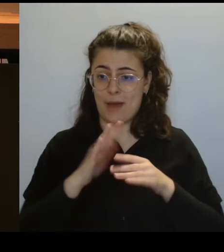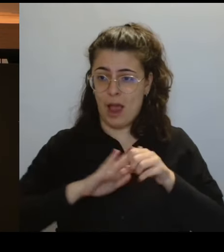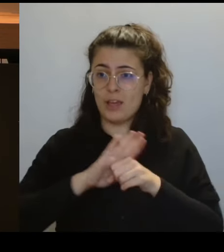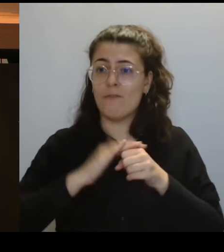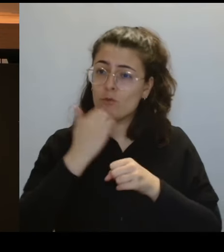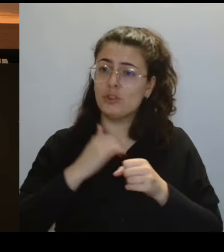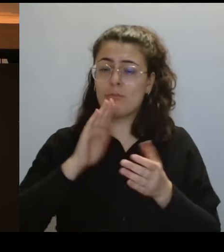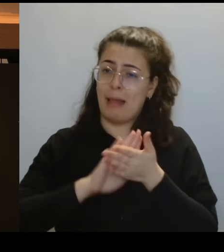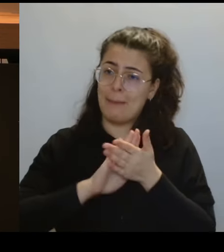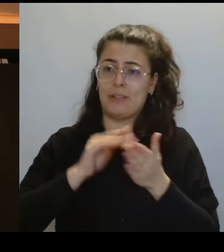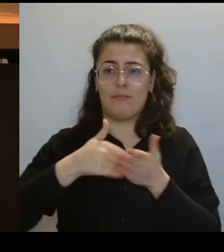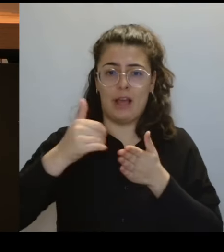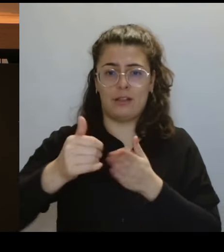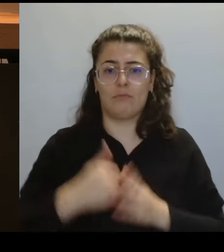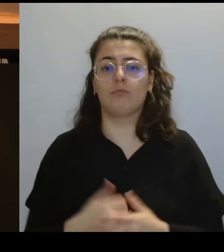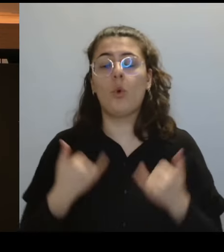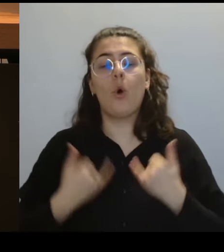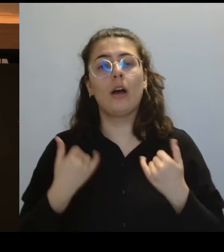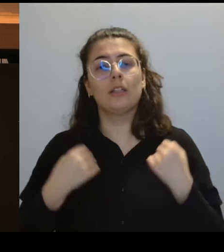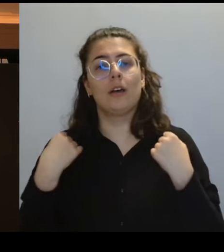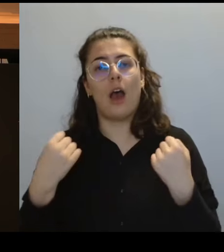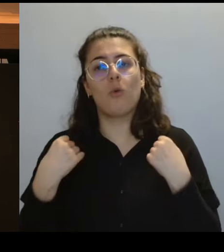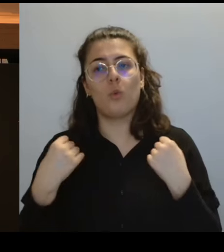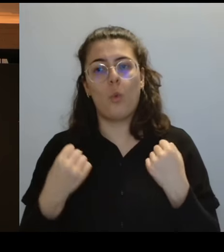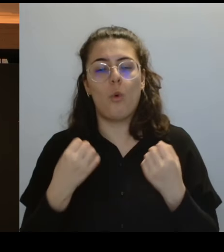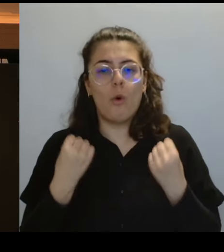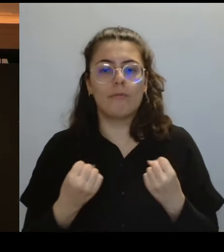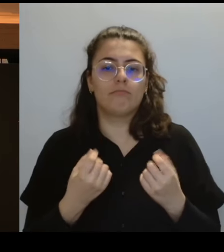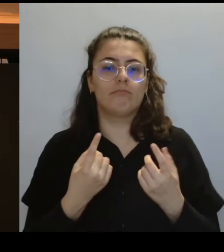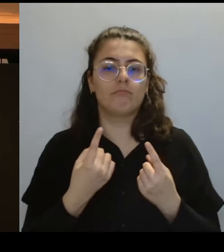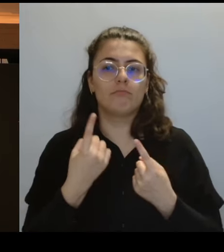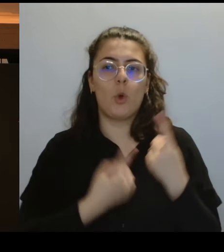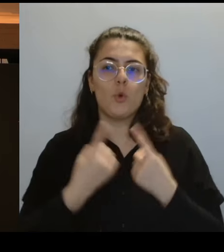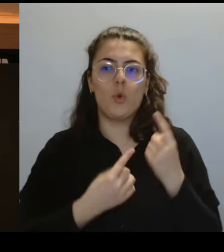grüne Plakette und die Verkehrssenatorin Schreiner hat es im November in einem Interview